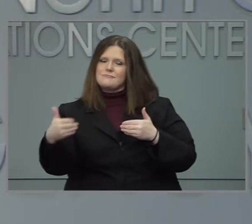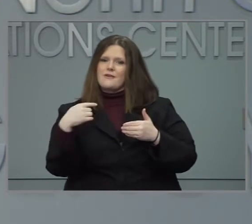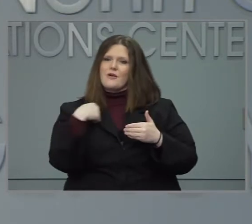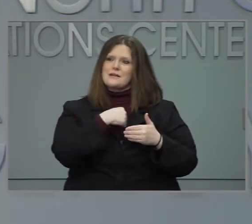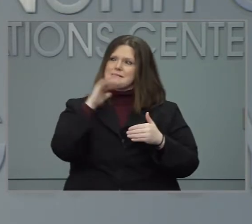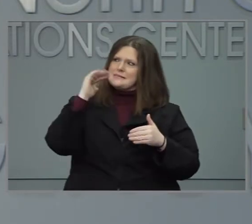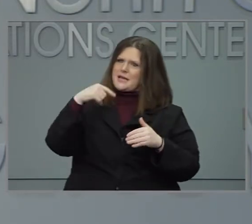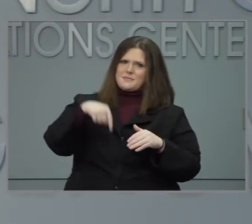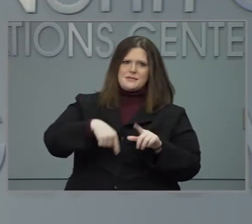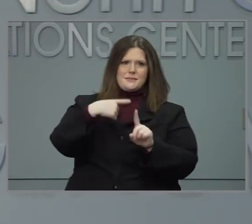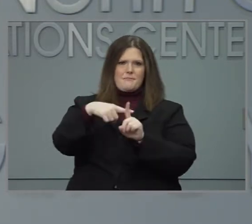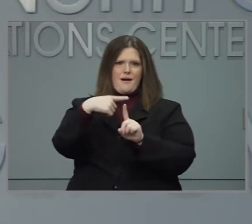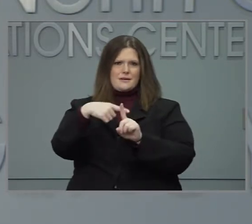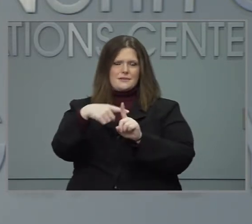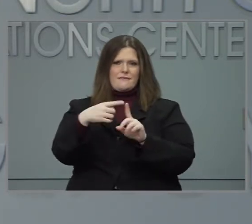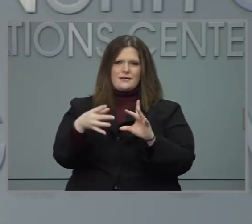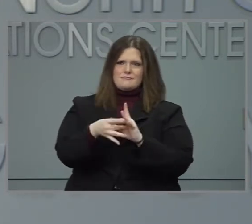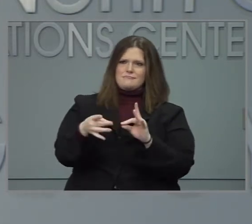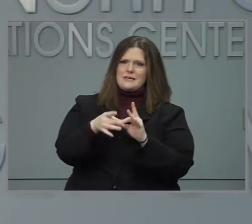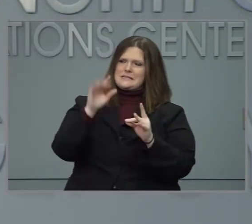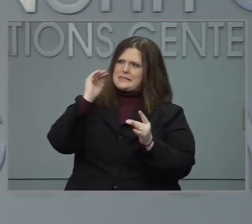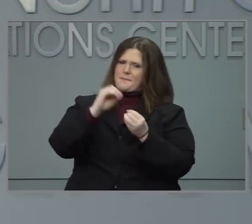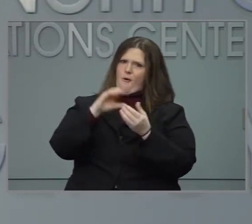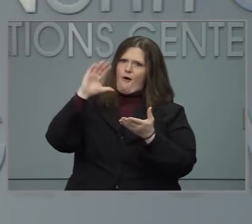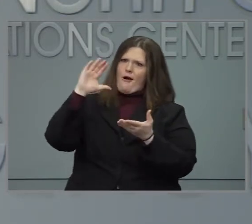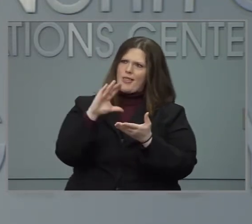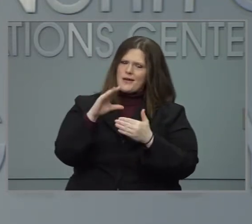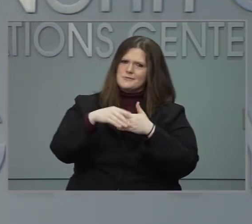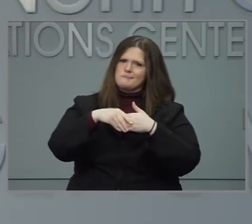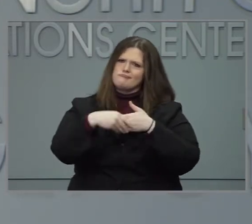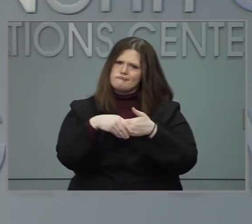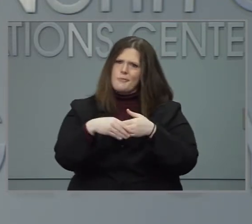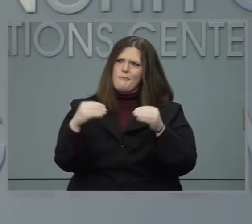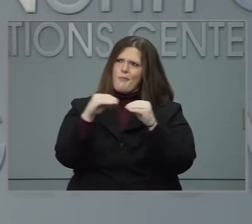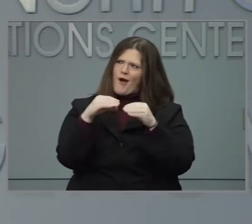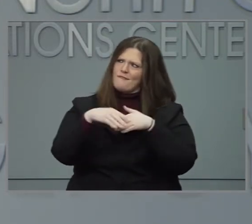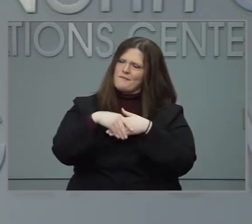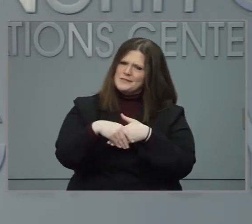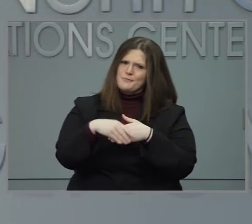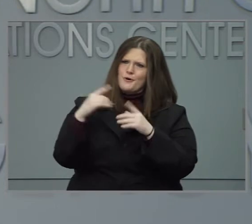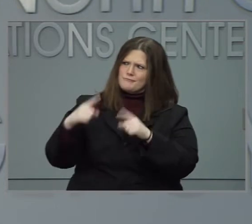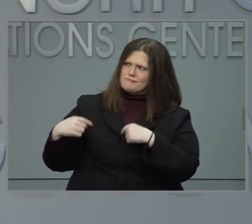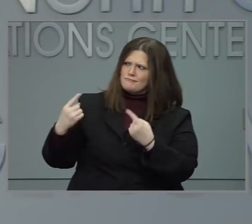Por qué. En este es cuando ya están relajando las es tracks restricciones. La segunda